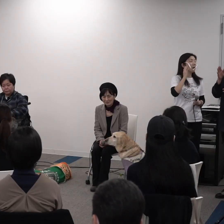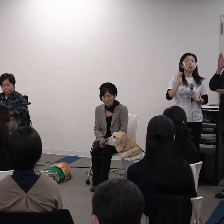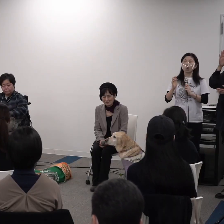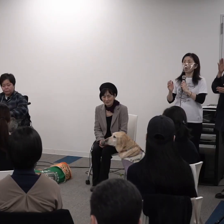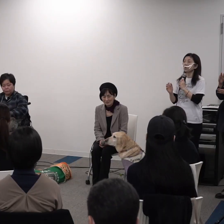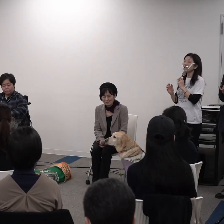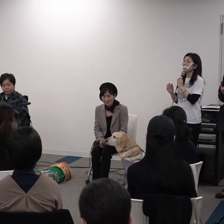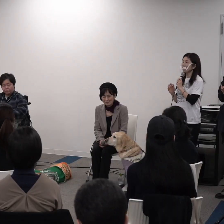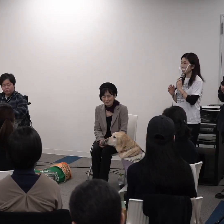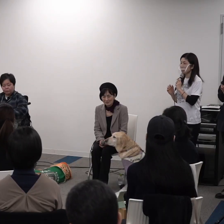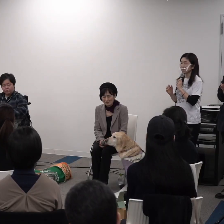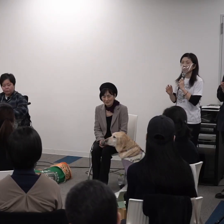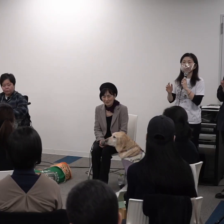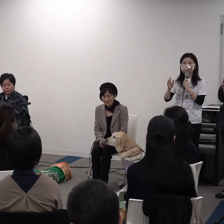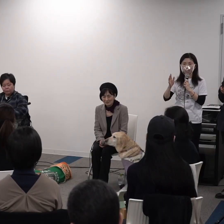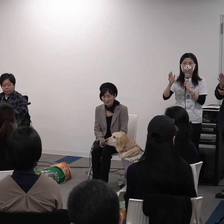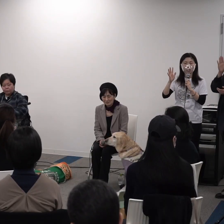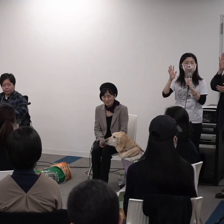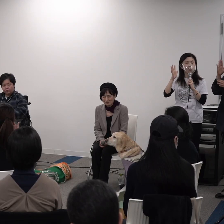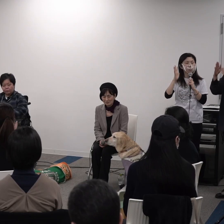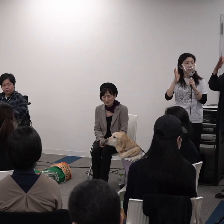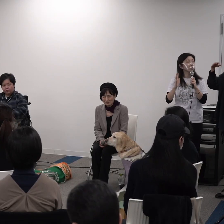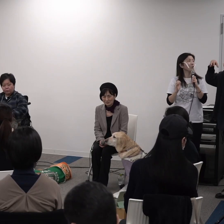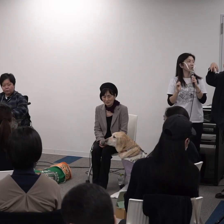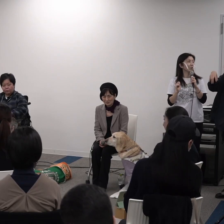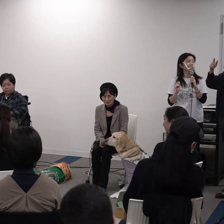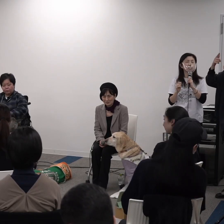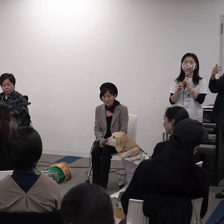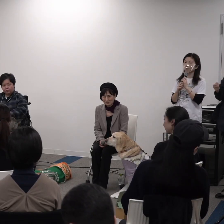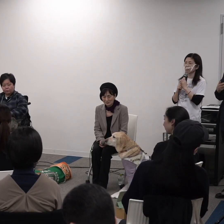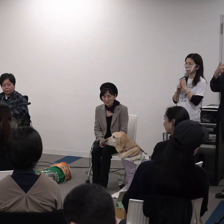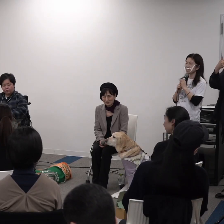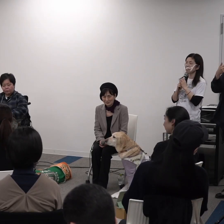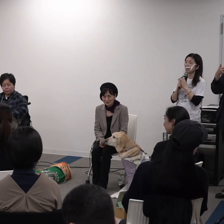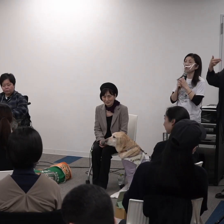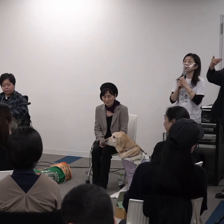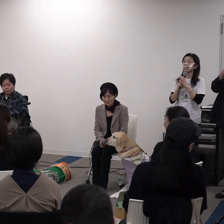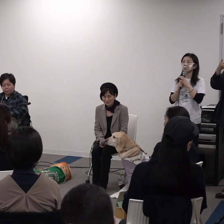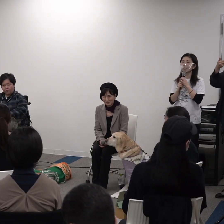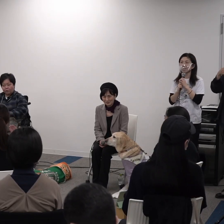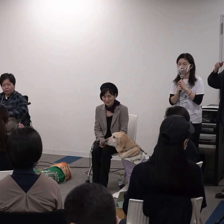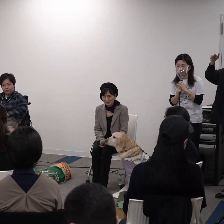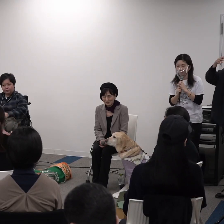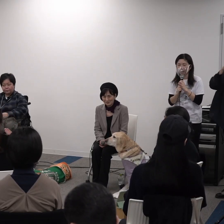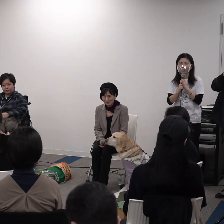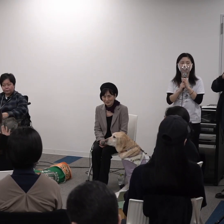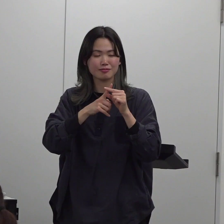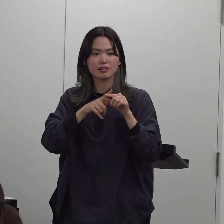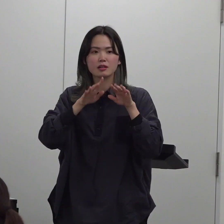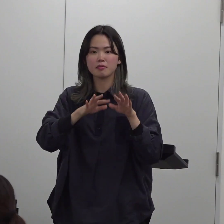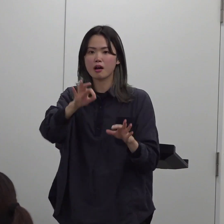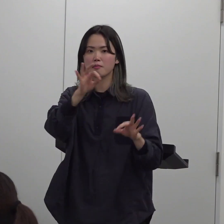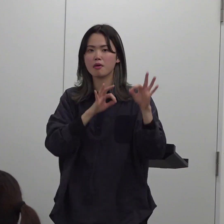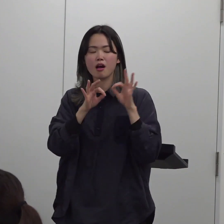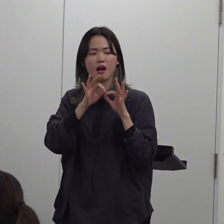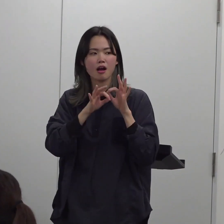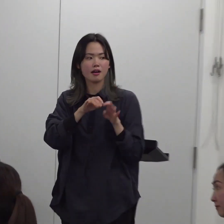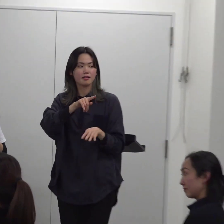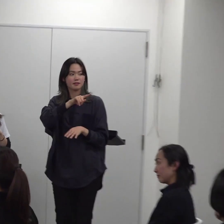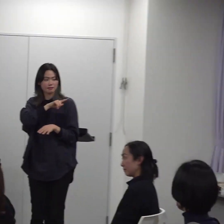オンラインから先に質問届いているそうなので、まずはオンラインの皆さんからの質問をまず受けたいと思います